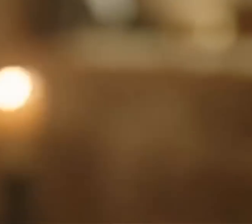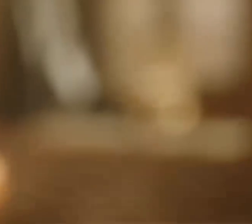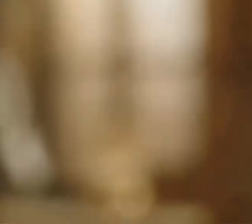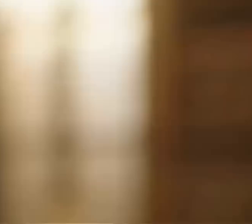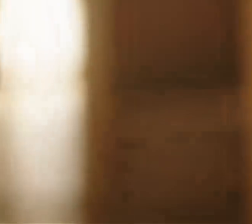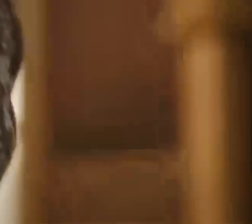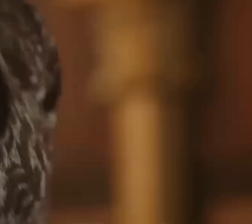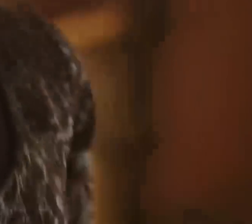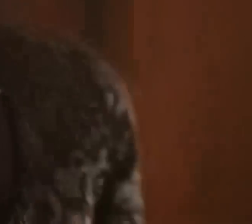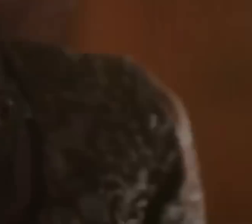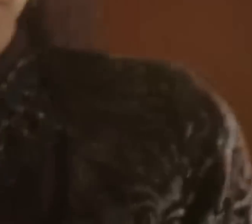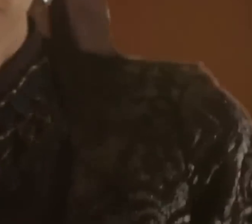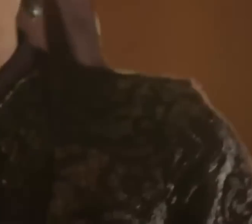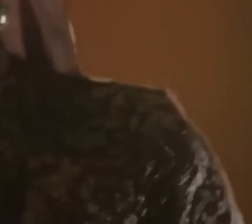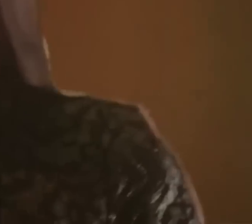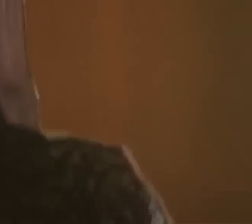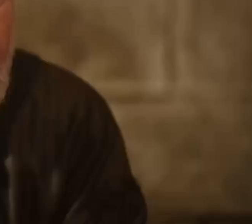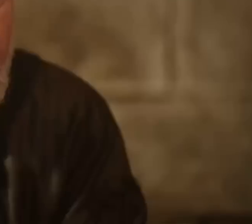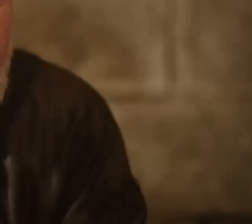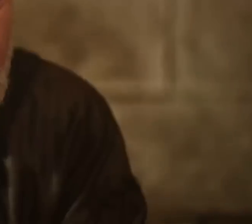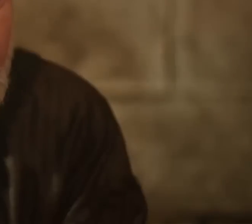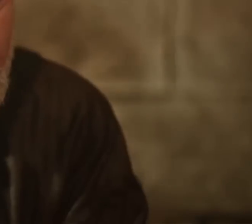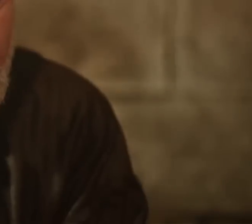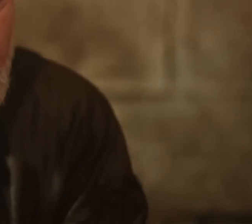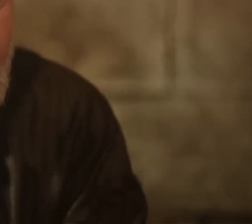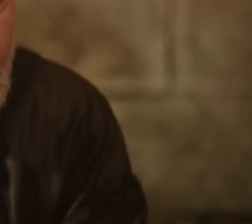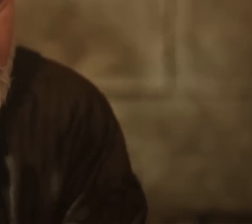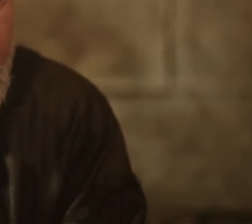(Müzik - Gerilim)